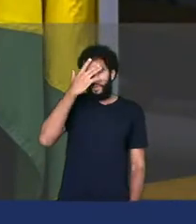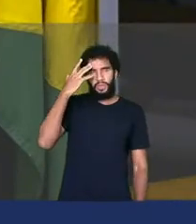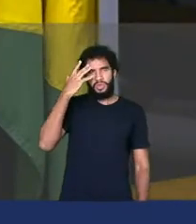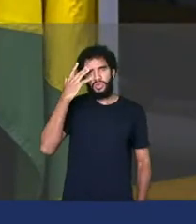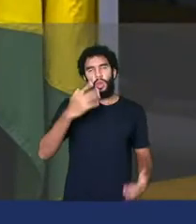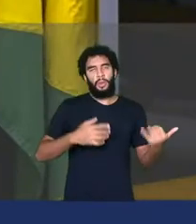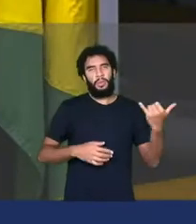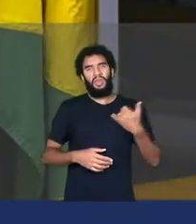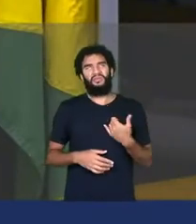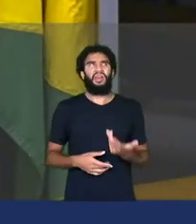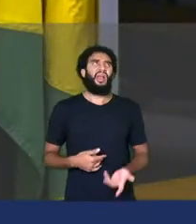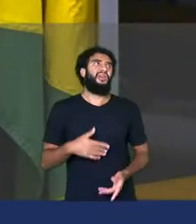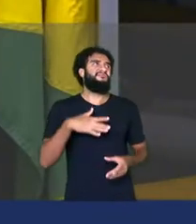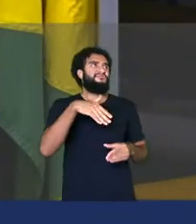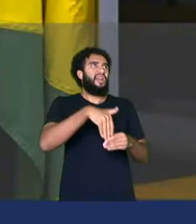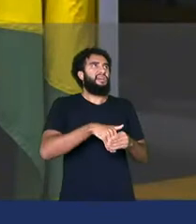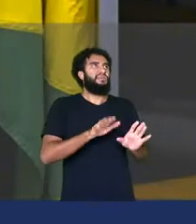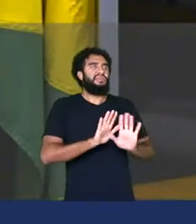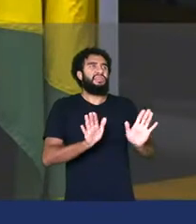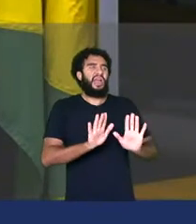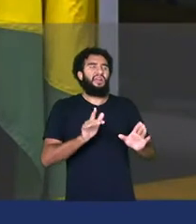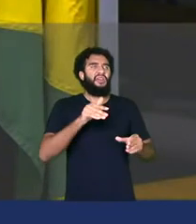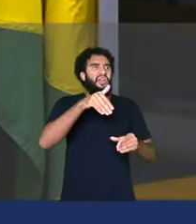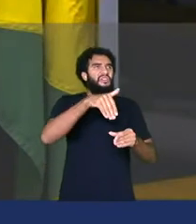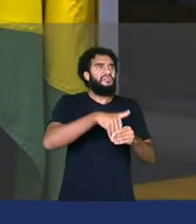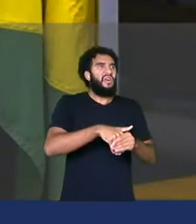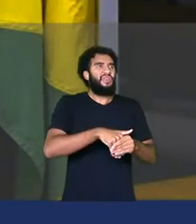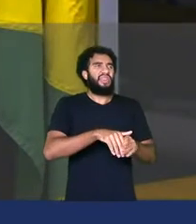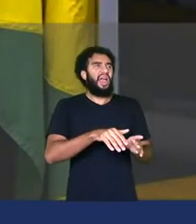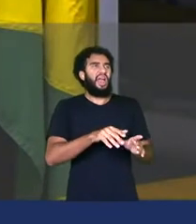ESTOU COM VONTADE DE VOTAR, VOU VOTAR BRANCO, VOU VOTAR